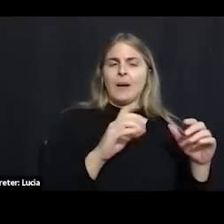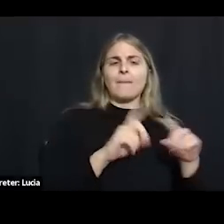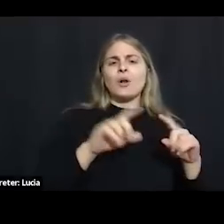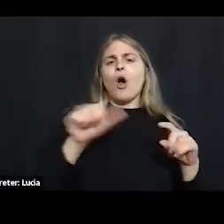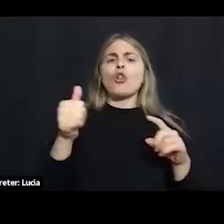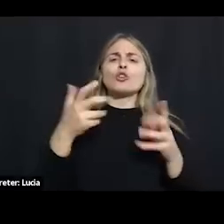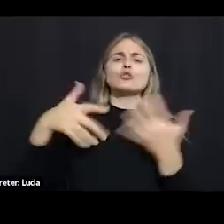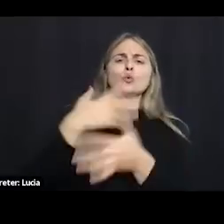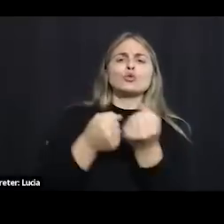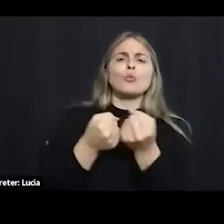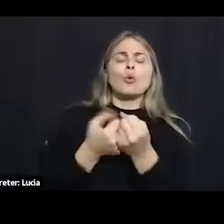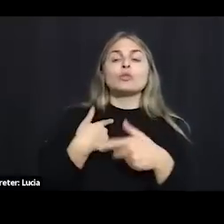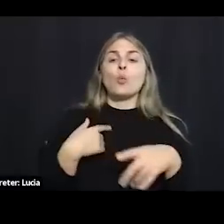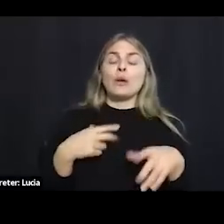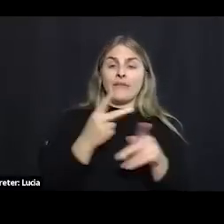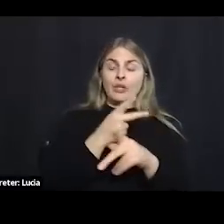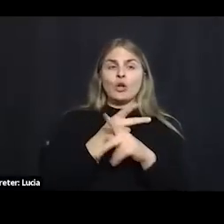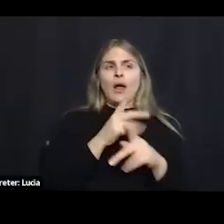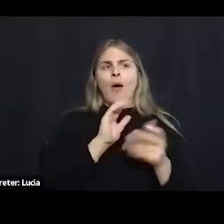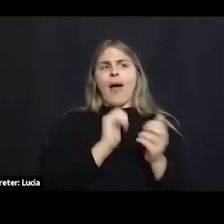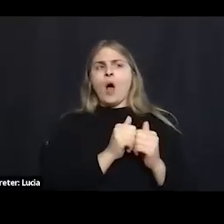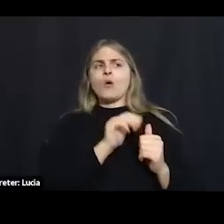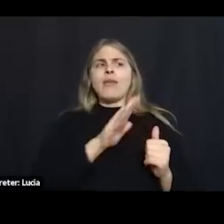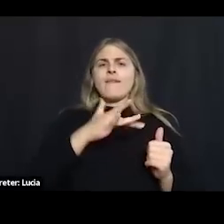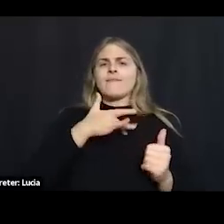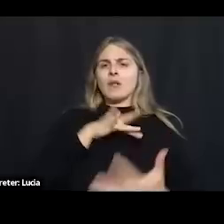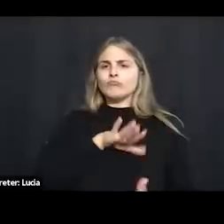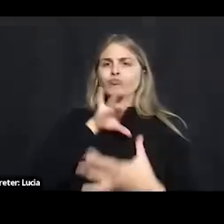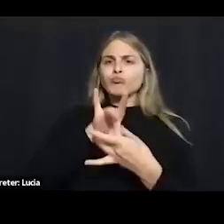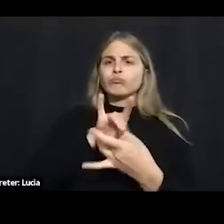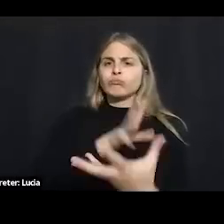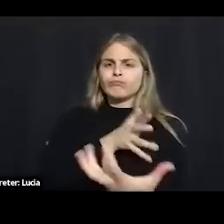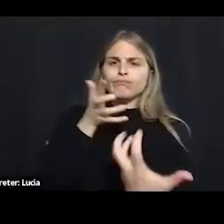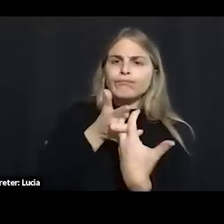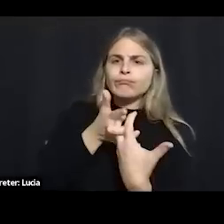Medimos el sentido de comunidad de las personas, su sentido de conexión o pertenencia a la comunidad.